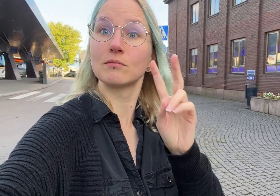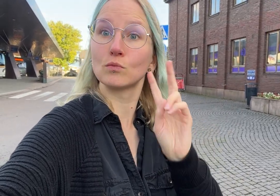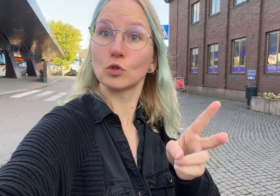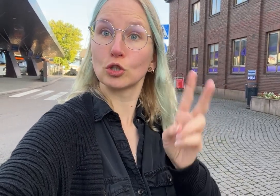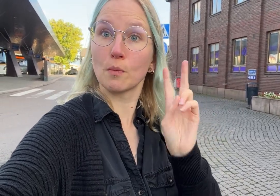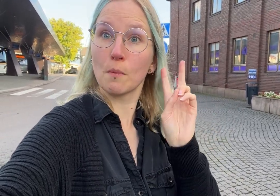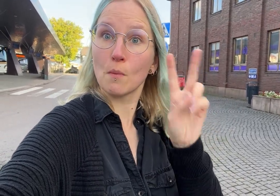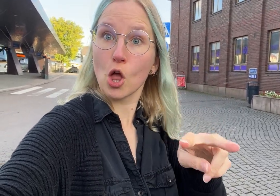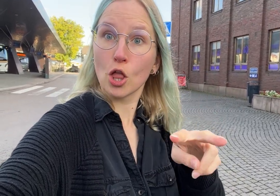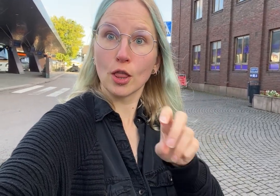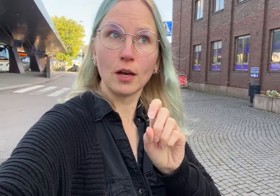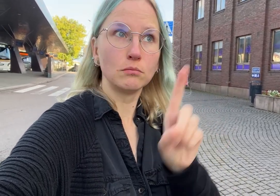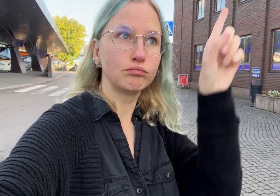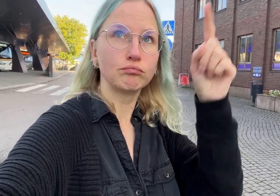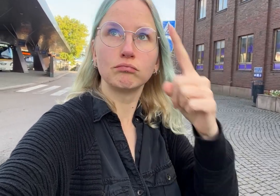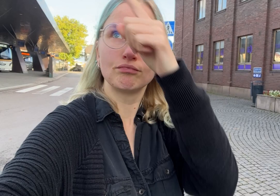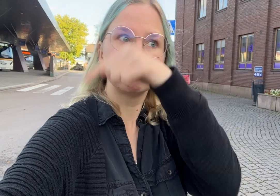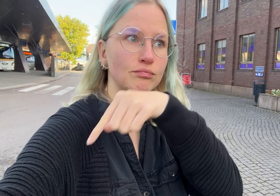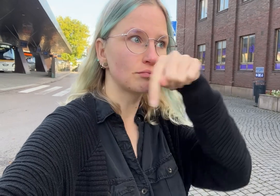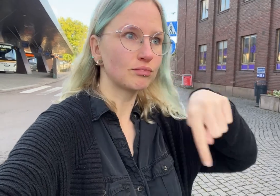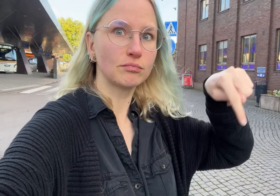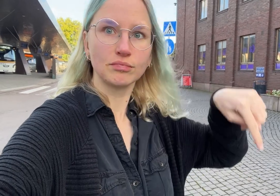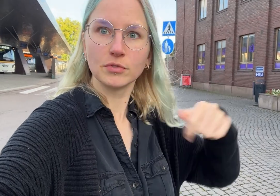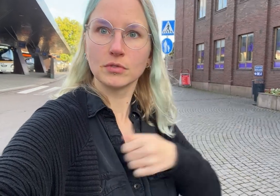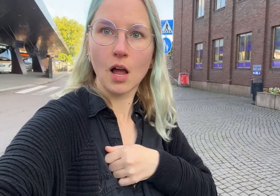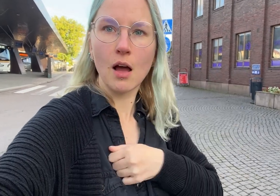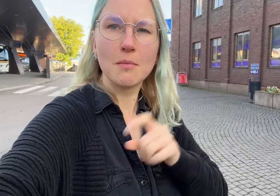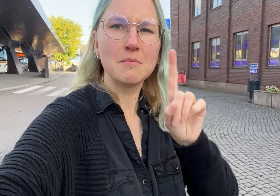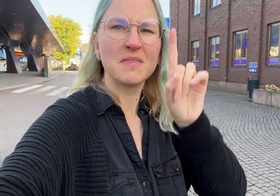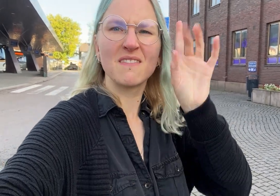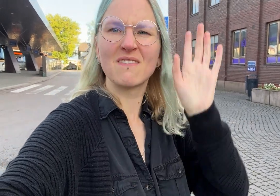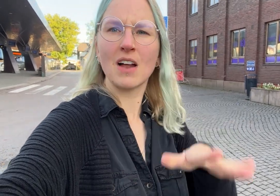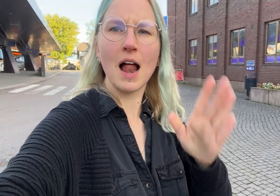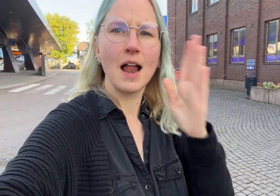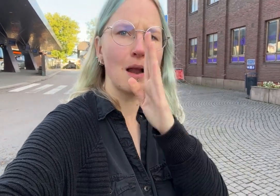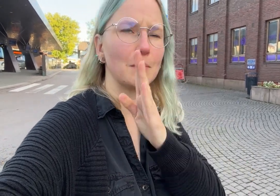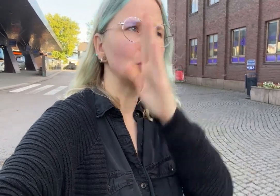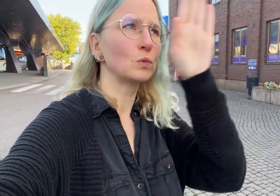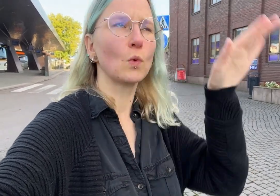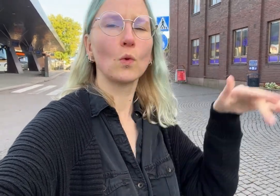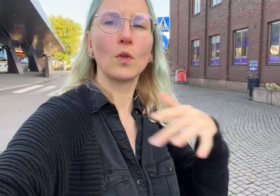Myös moottoritietä pitkin pääsee tänne mistä ilmansuunnasta tahansa.